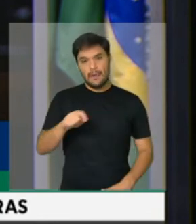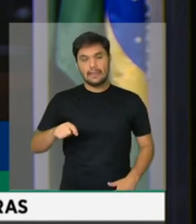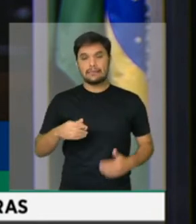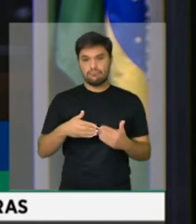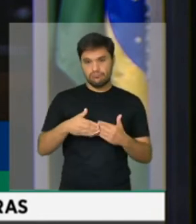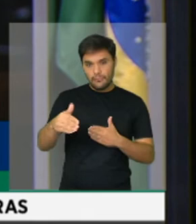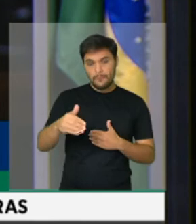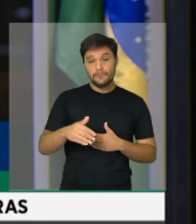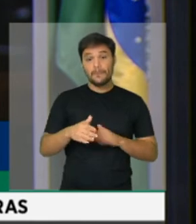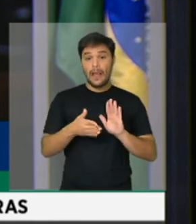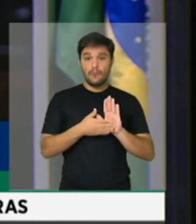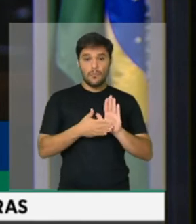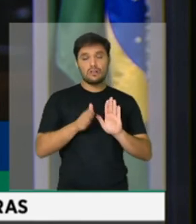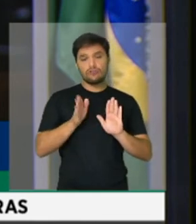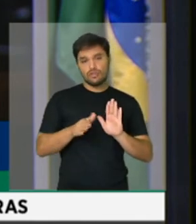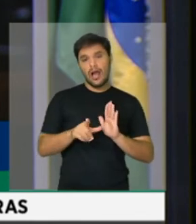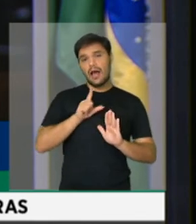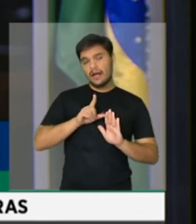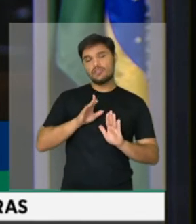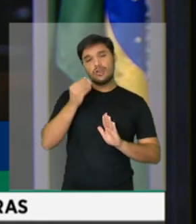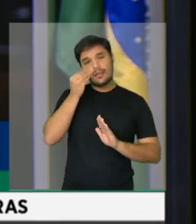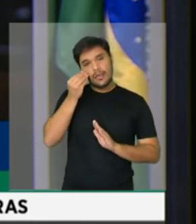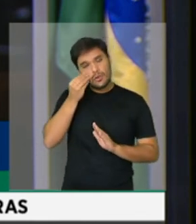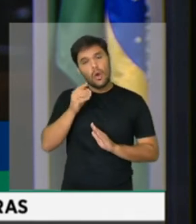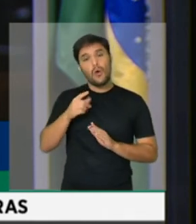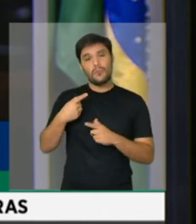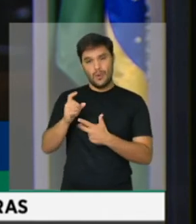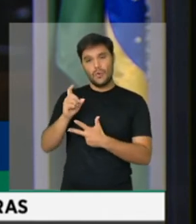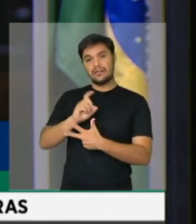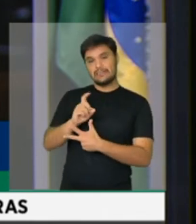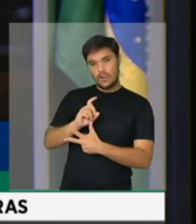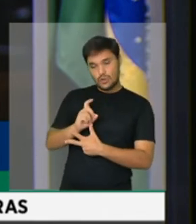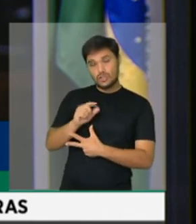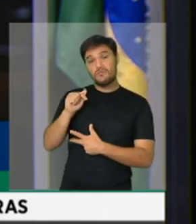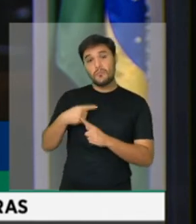DELAS CONSISTE DETERMINAR DEVE PARTE DAS AÇÕES REPRESENTATIVAS DO CAPITAL DA ELETROBRAS A SEUS EMPREGADOS